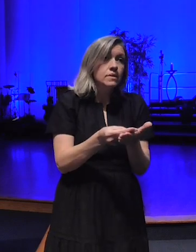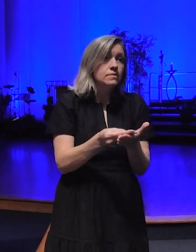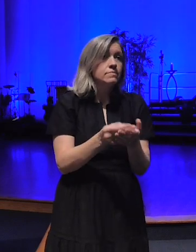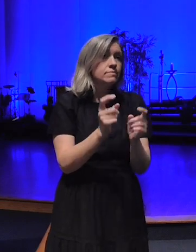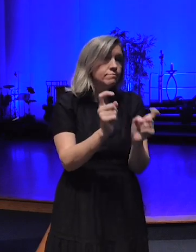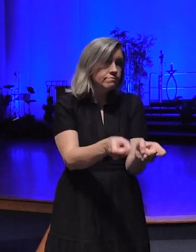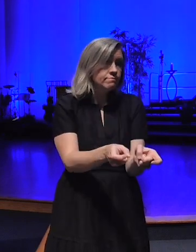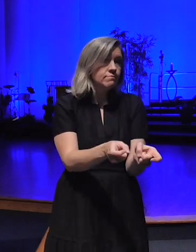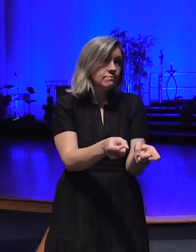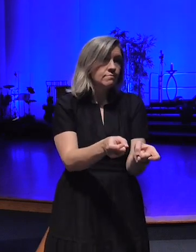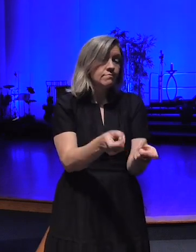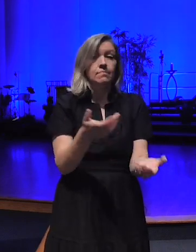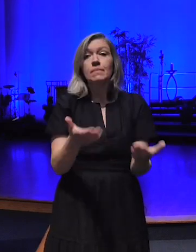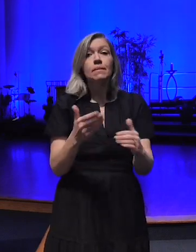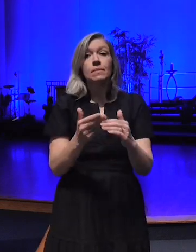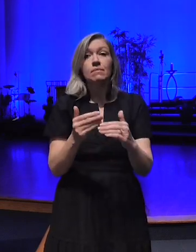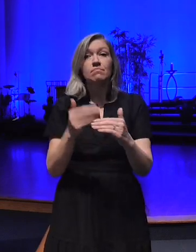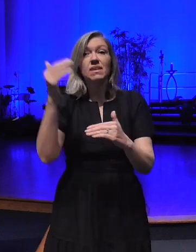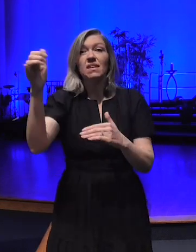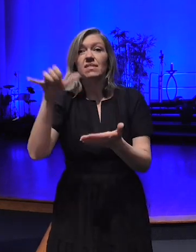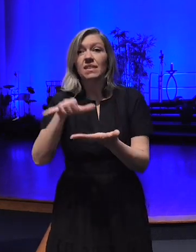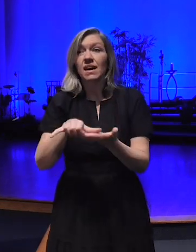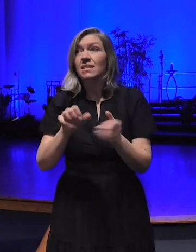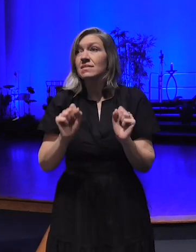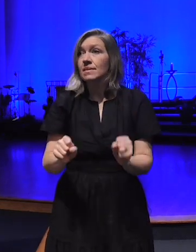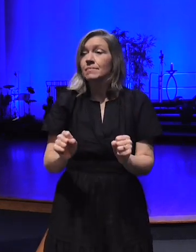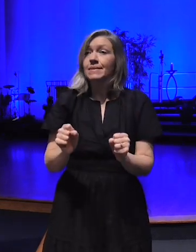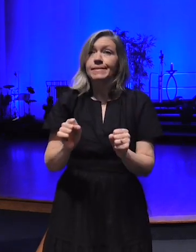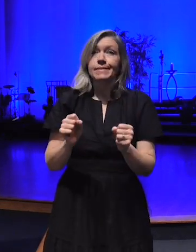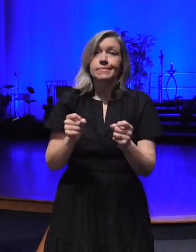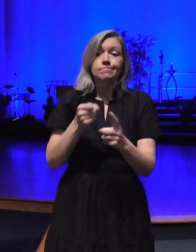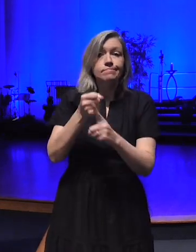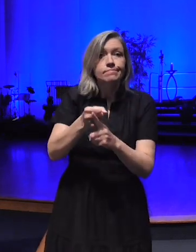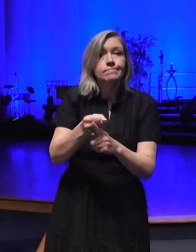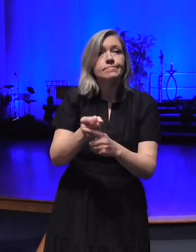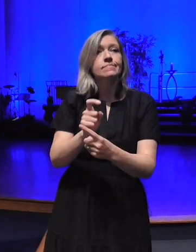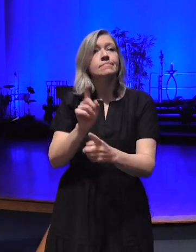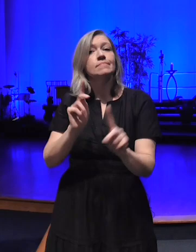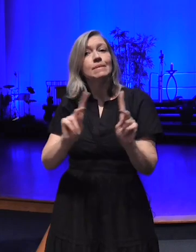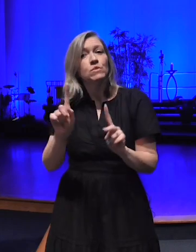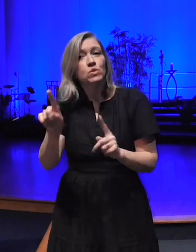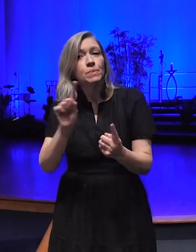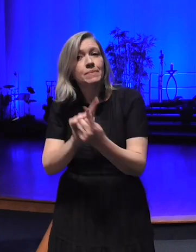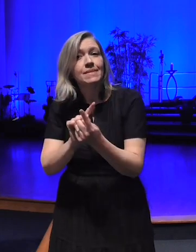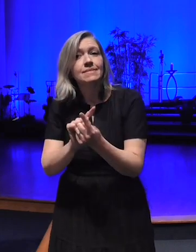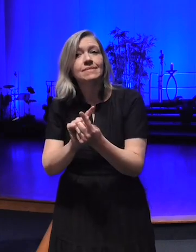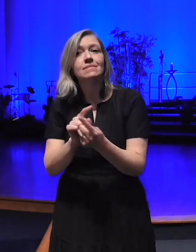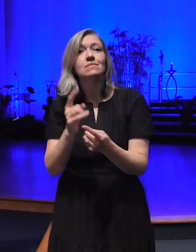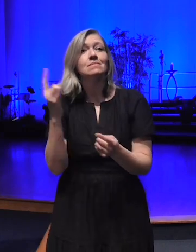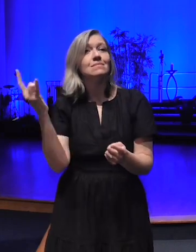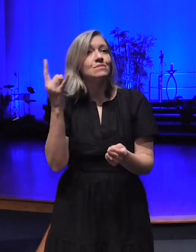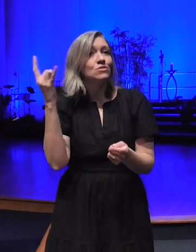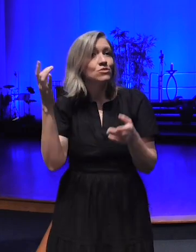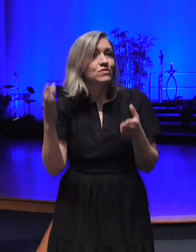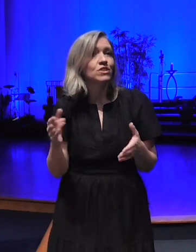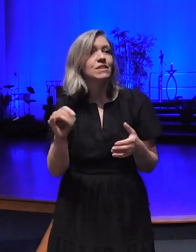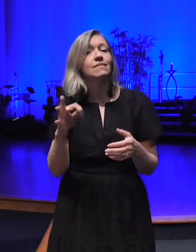. el servidor